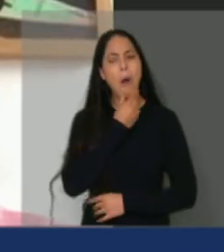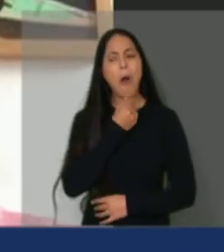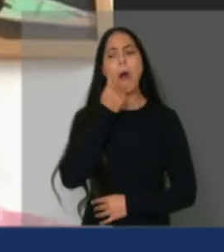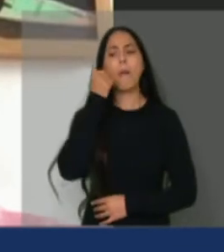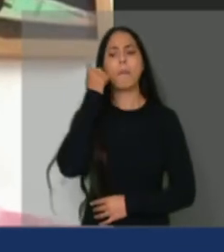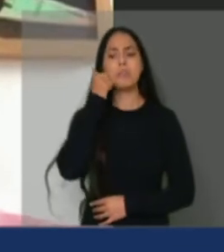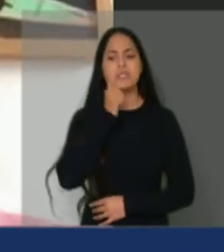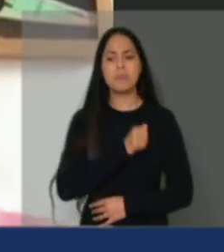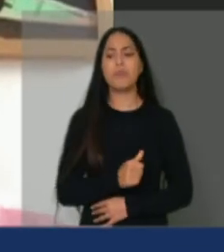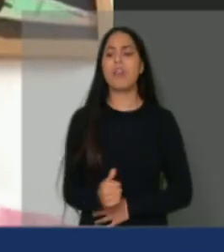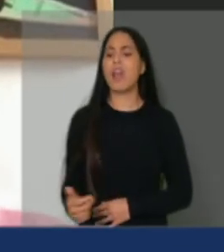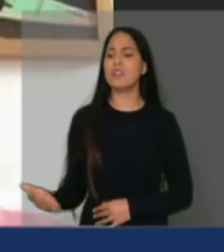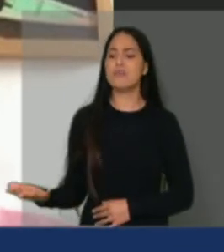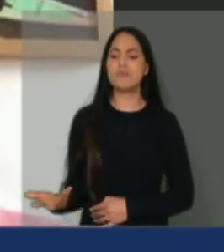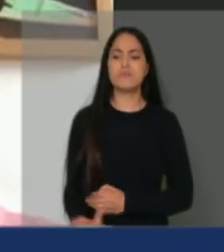HORA DA DIFICULDADE, LEVANTAM A QUALIDADE MAIS IMPORTANTE DE